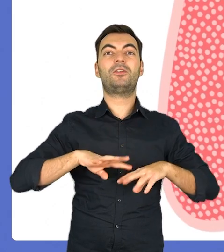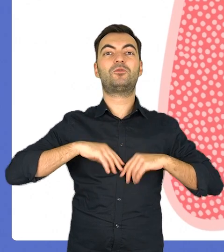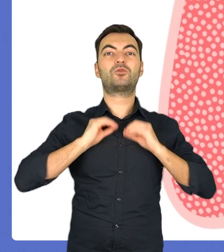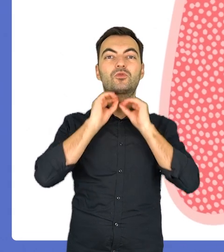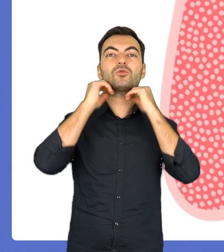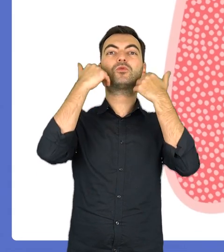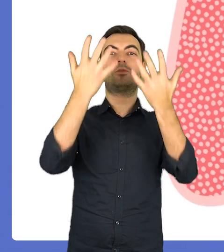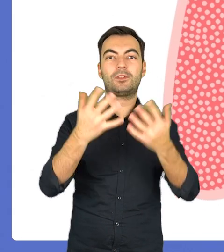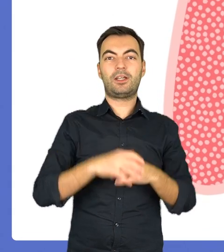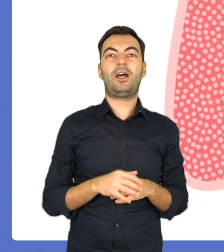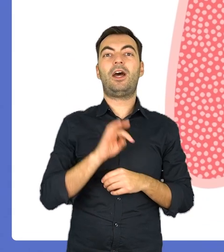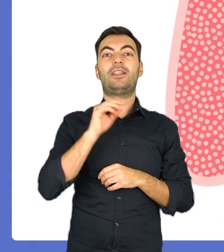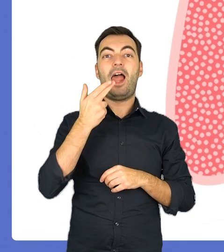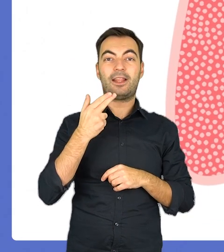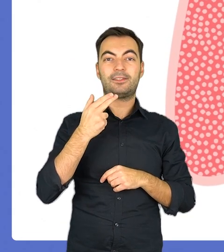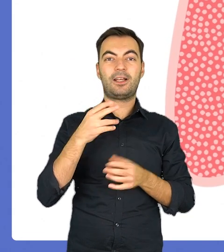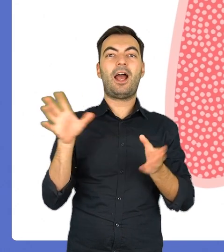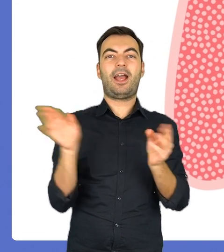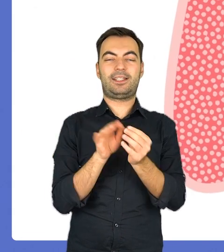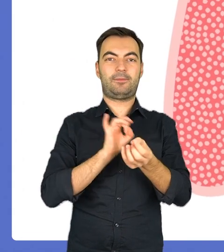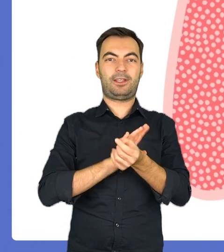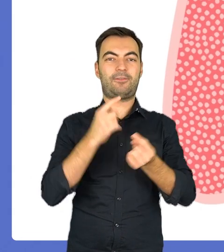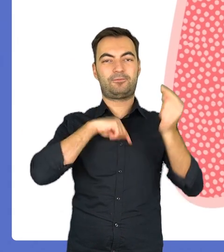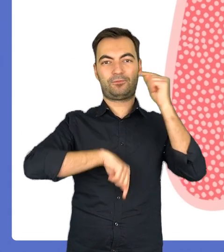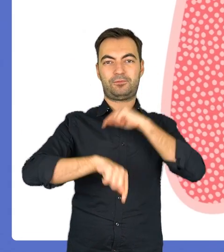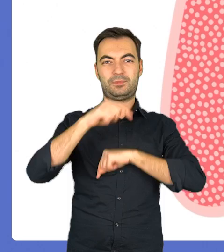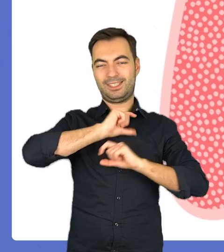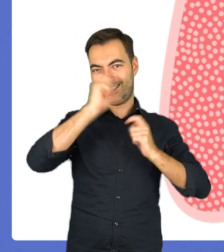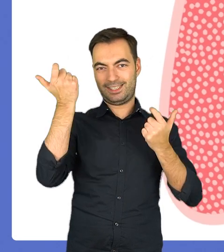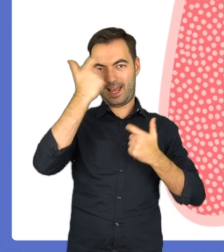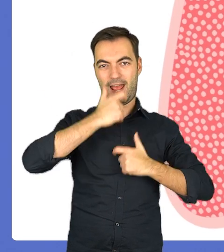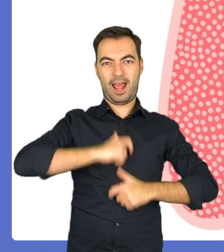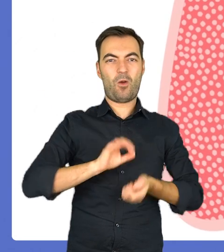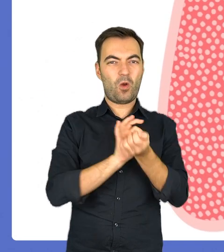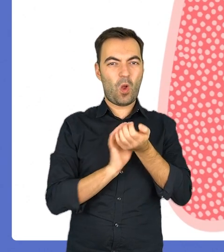na zewnątrz a tlen wędruje z krwią i trafia do każdej komórki ciała.